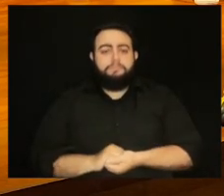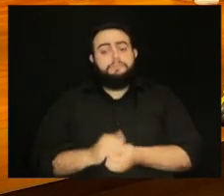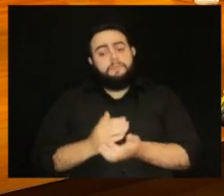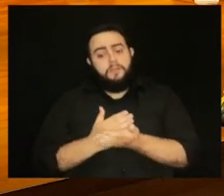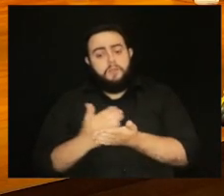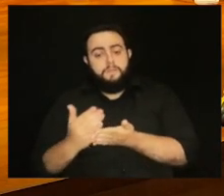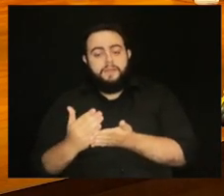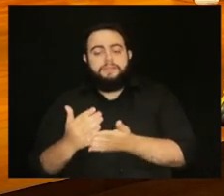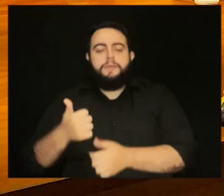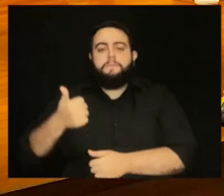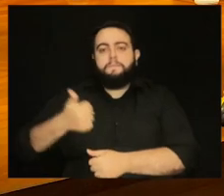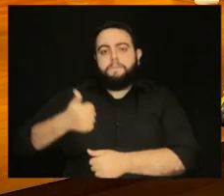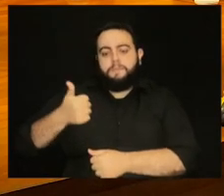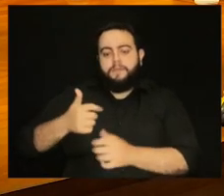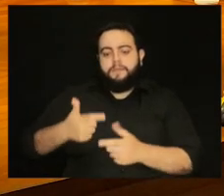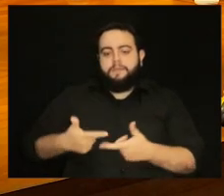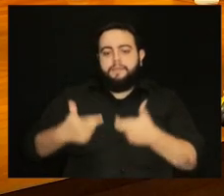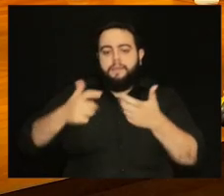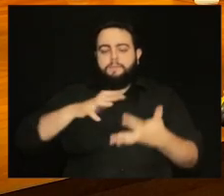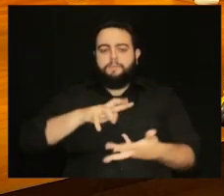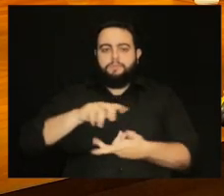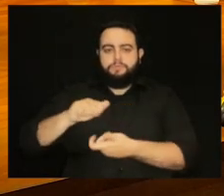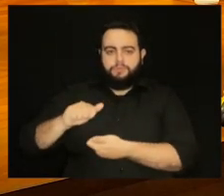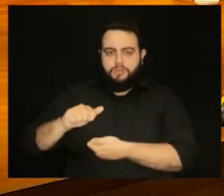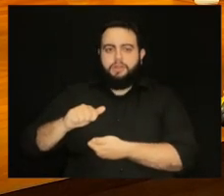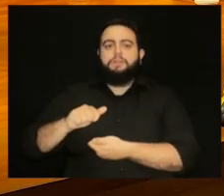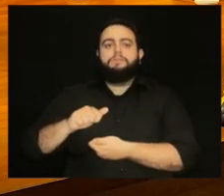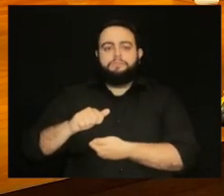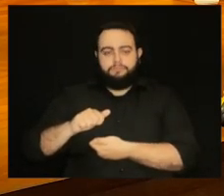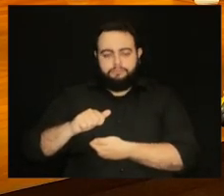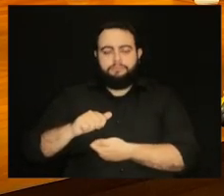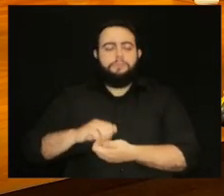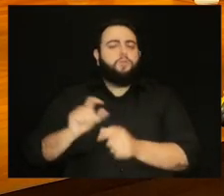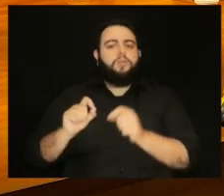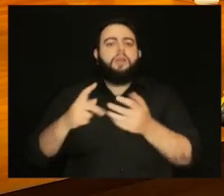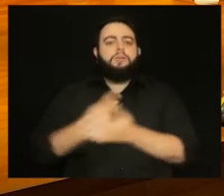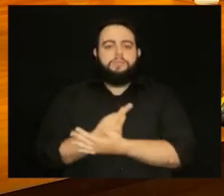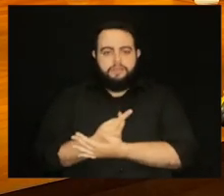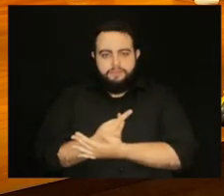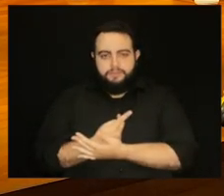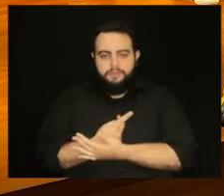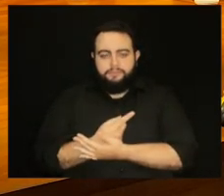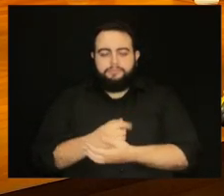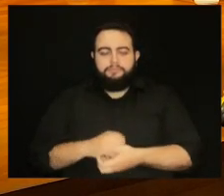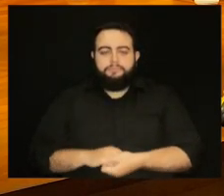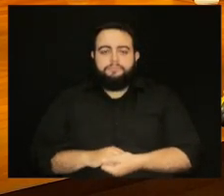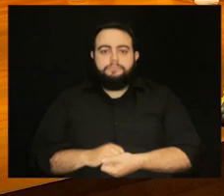a primeira guerra mundial. O que que acontece: dessas fábricas, dessas